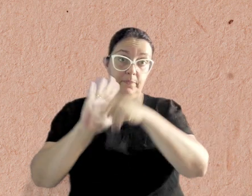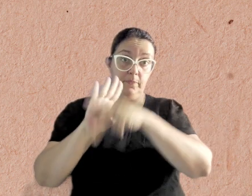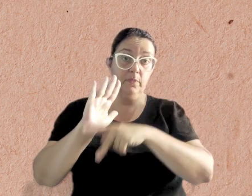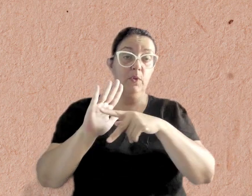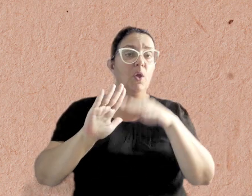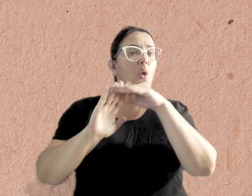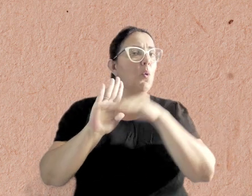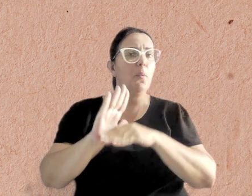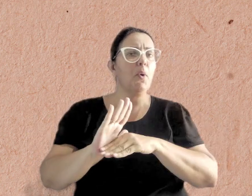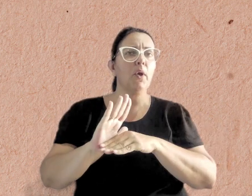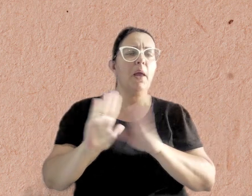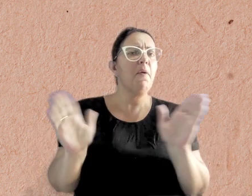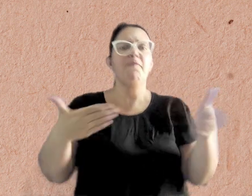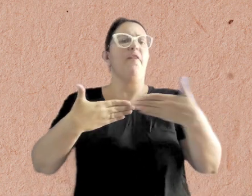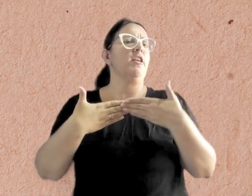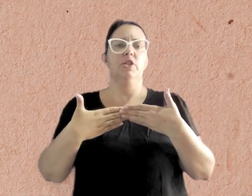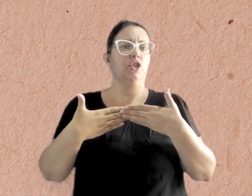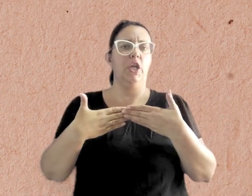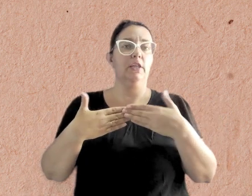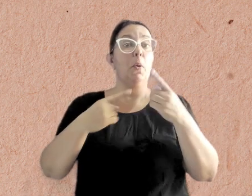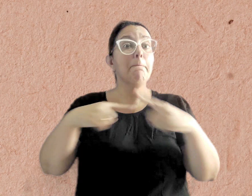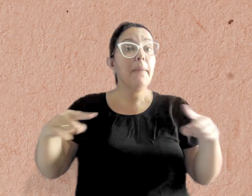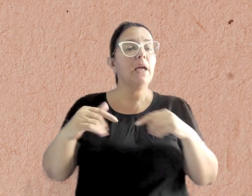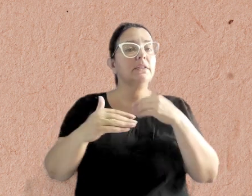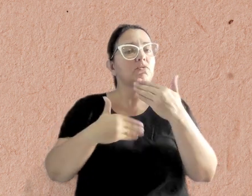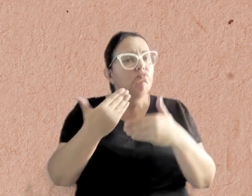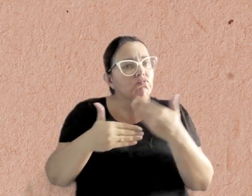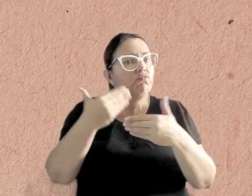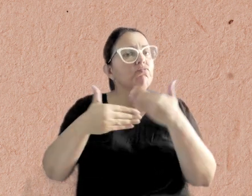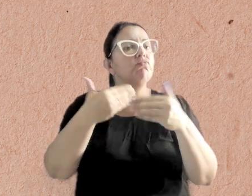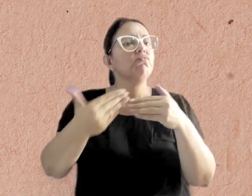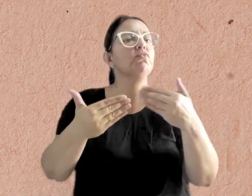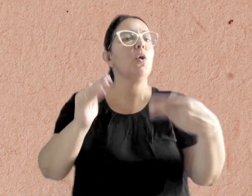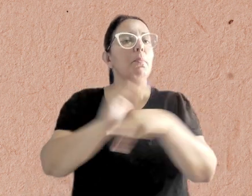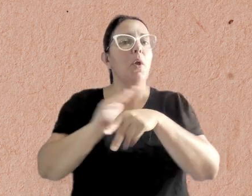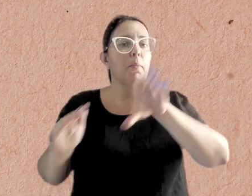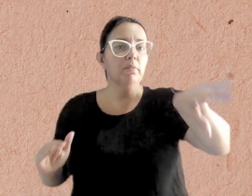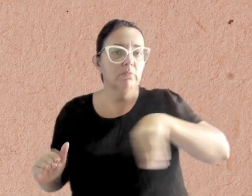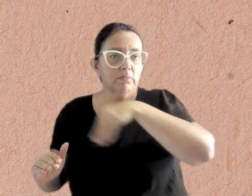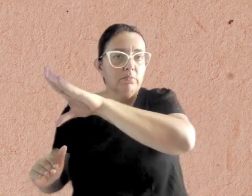os programas não são uma proposta fechada, mas um processo de constante aperfeiçoamento por meio da interação